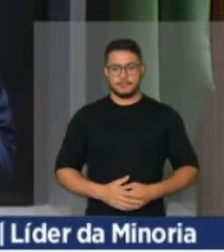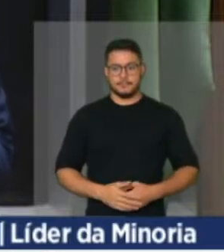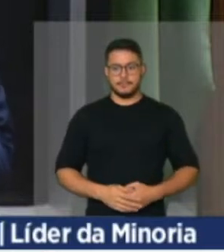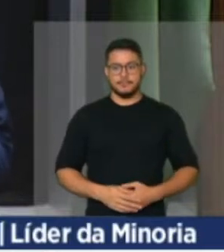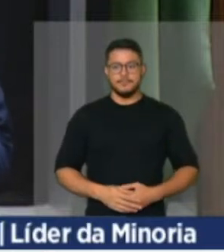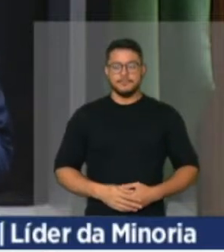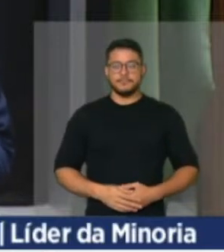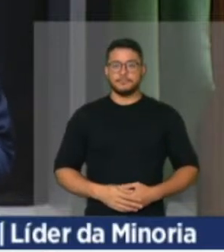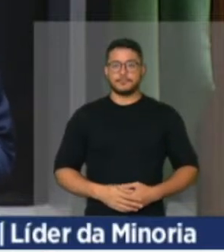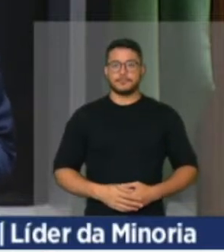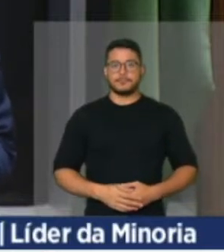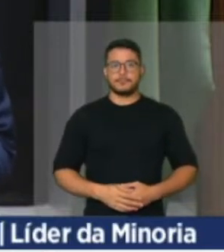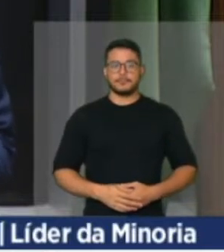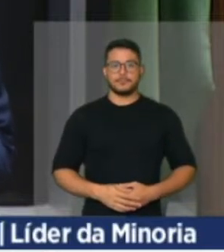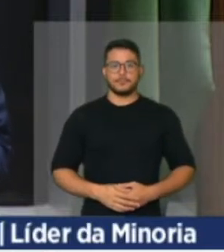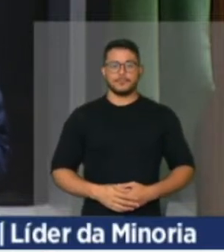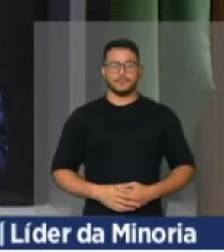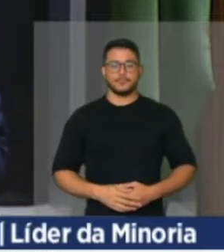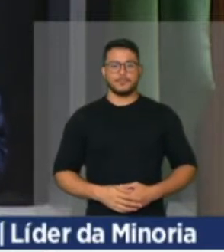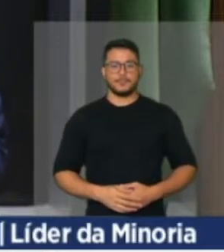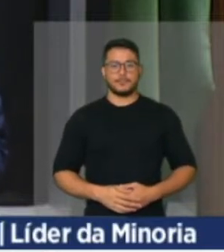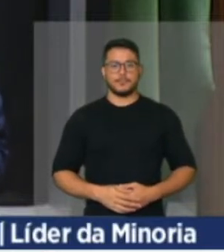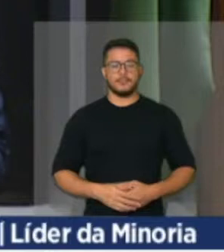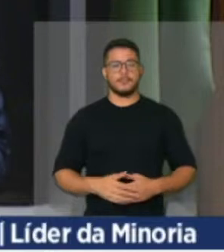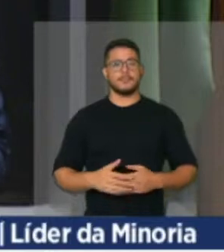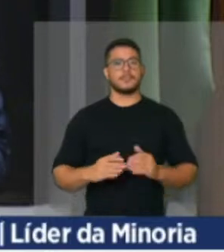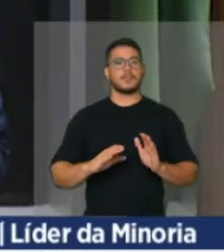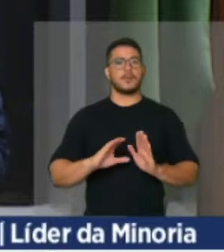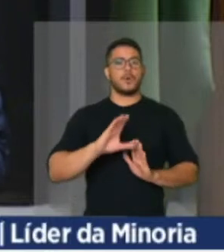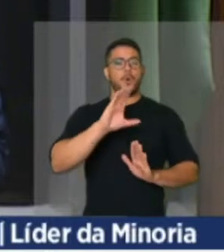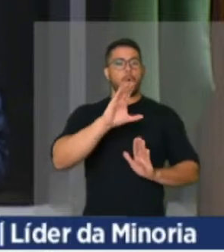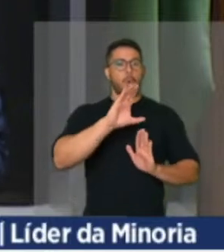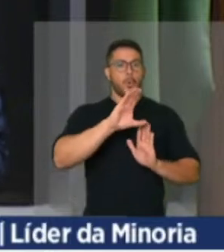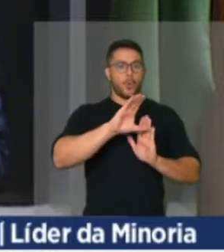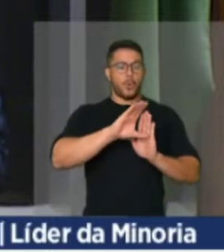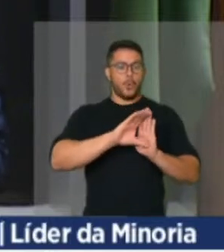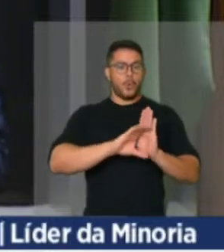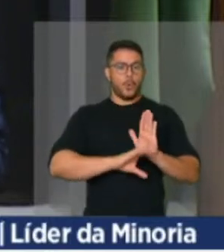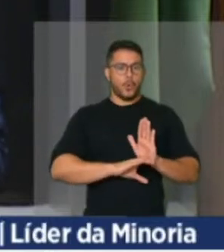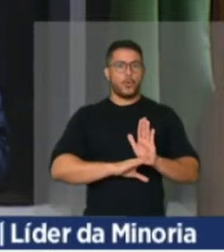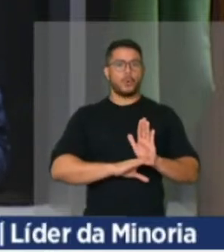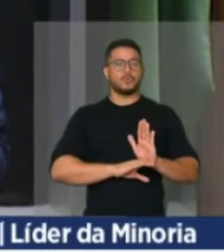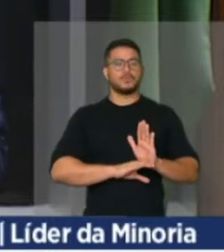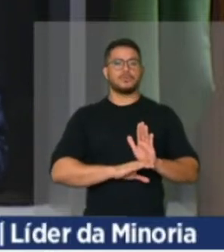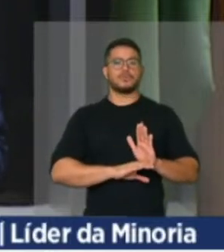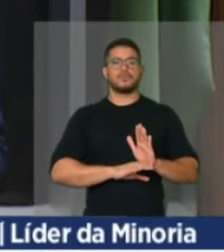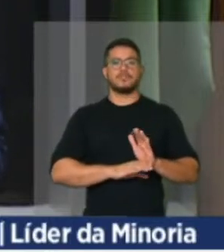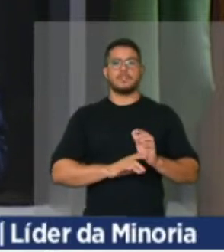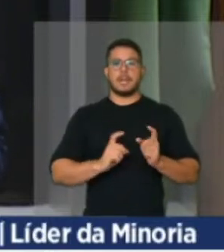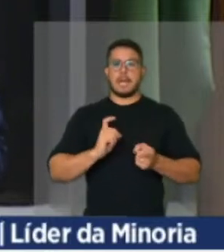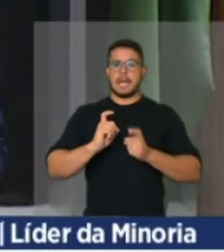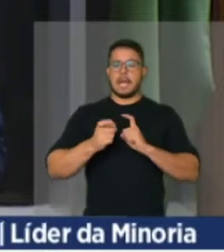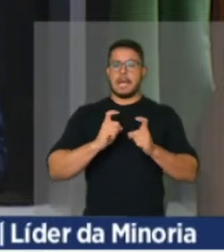EU VOU LER AQUI. CÓDIGO DE ALTA CONDUTA DA ADMINISTRAÇÃO PÚBLICA FEDERAL TEM UMA REGRA ESPECÍFICA PARA ESSES CASOS.